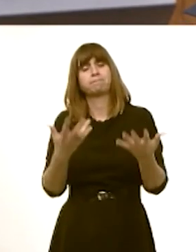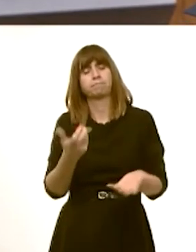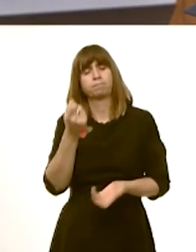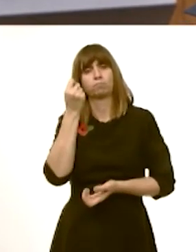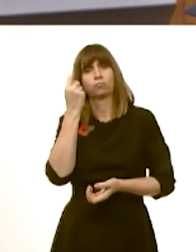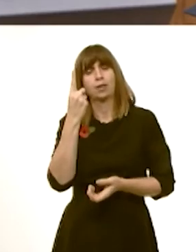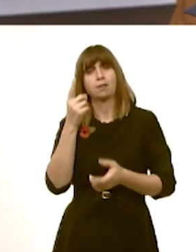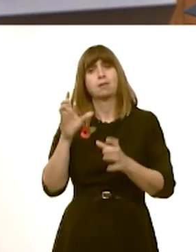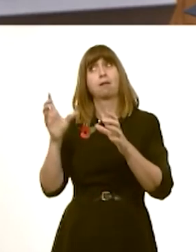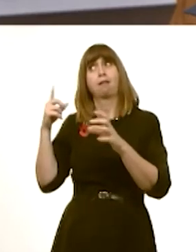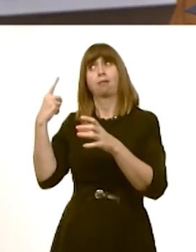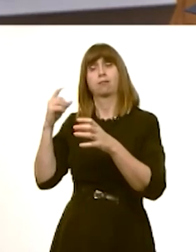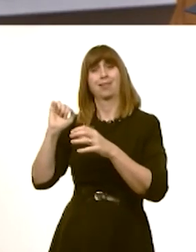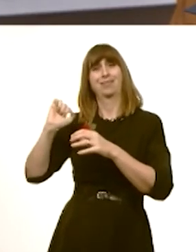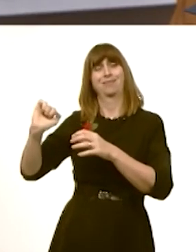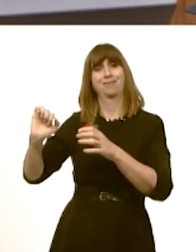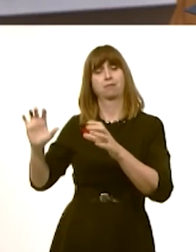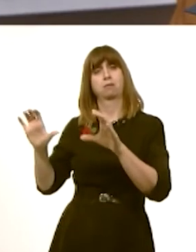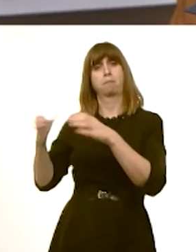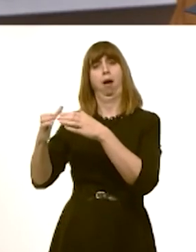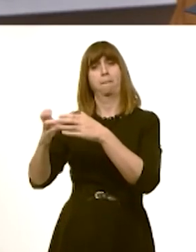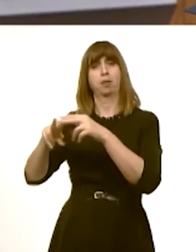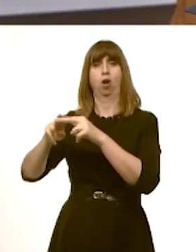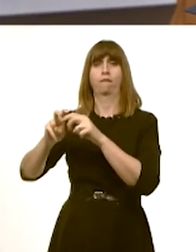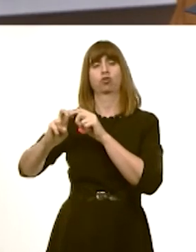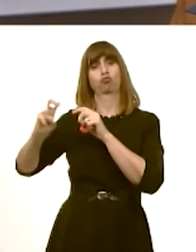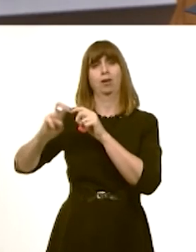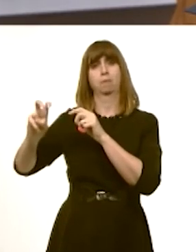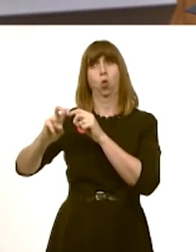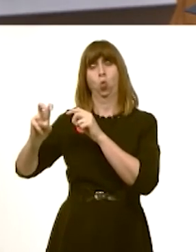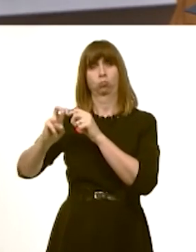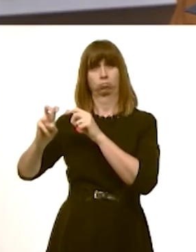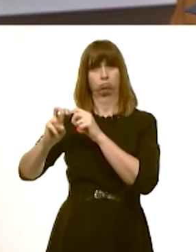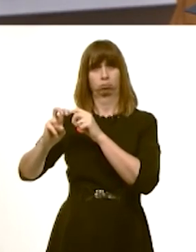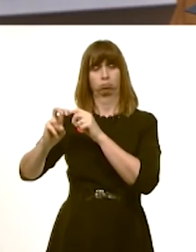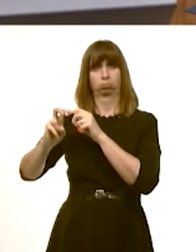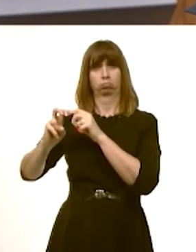Carwyn Jones: Wel, beth syín fy mhryderu iín fawr iawn, wrth gwrs, yw ein bod ni nawr